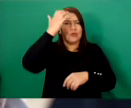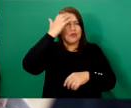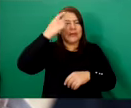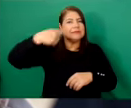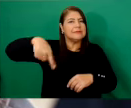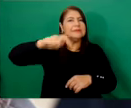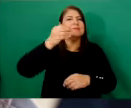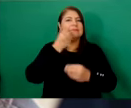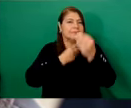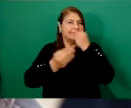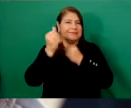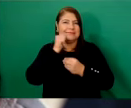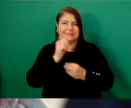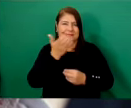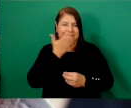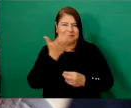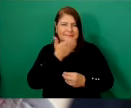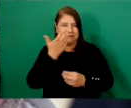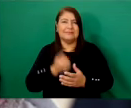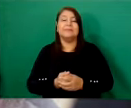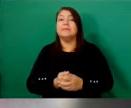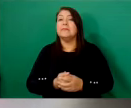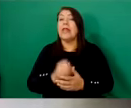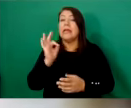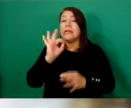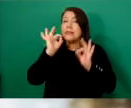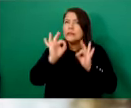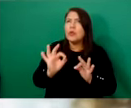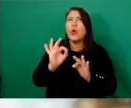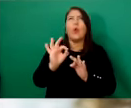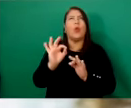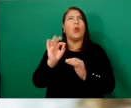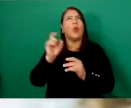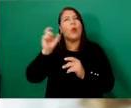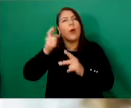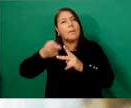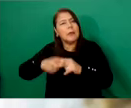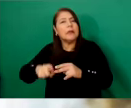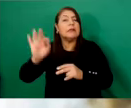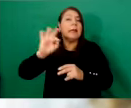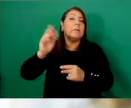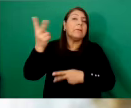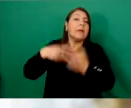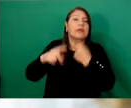populares y consumidos en la cocina árabe.Aunque no se conoce con exactitud su origen, se dice